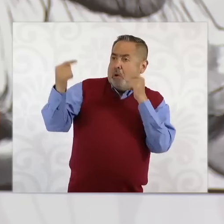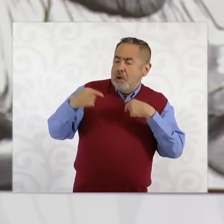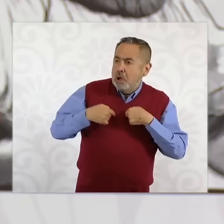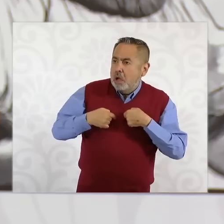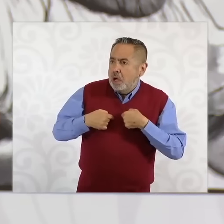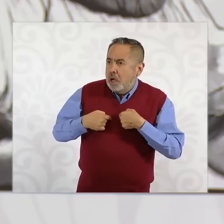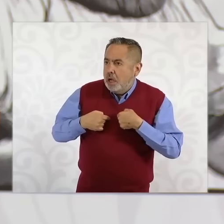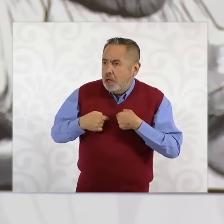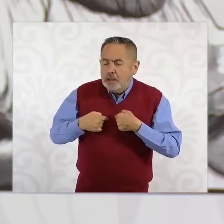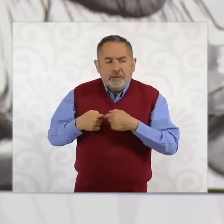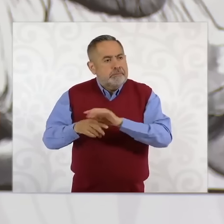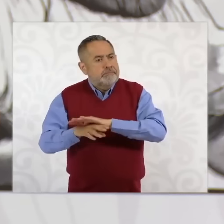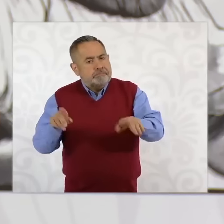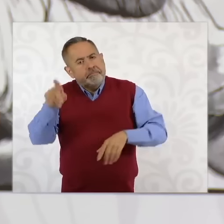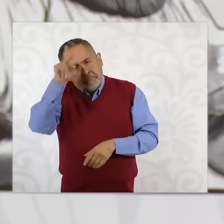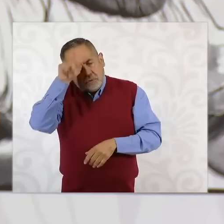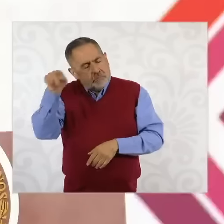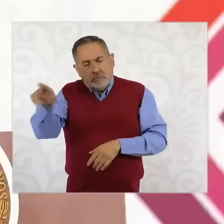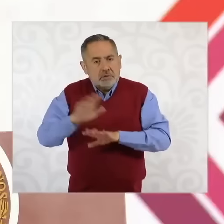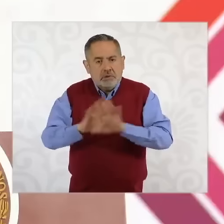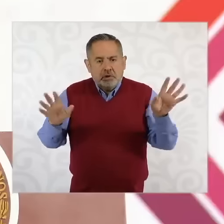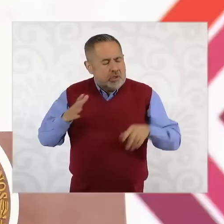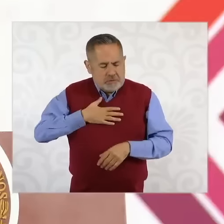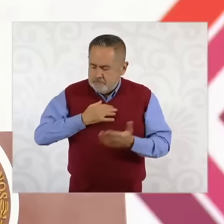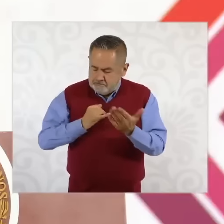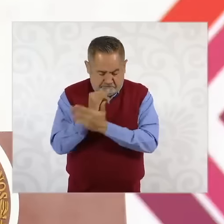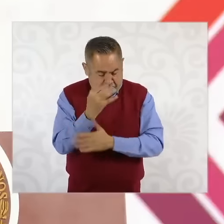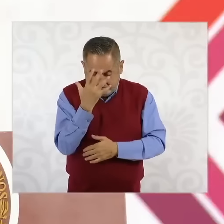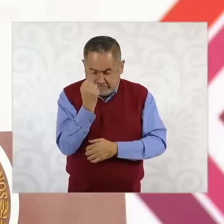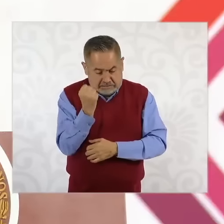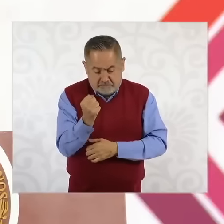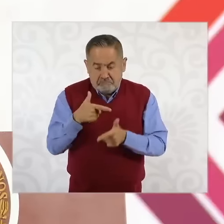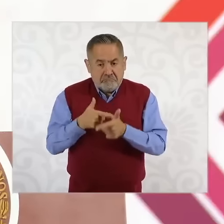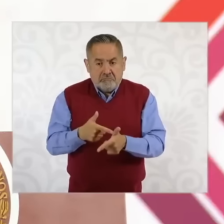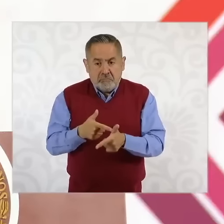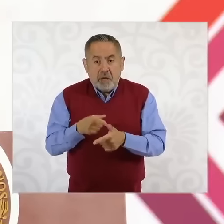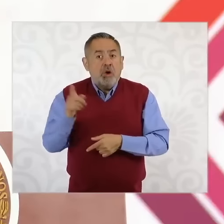tan sencillo como eso, de Perú. Esa es nuestra posición. Pero ellos, por esa posición que